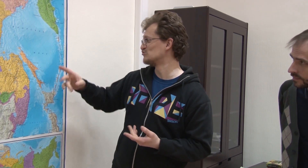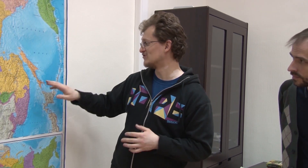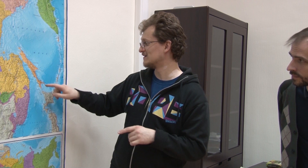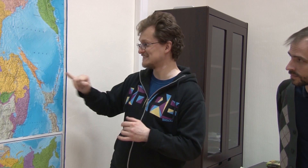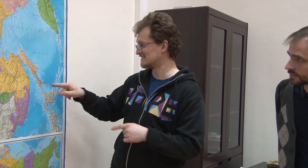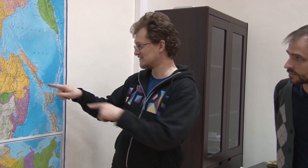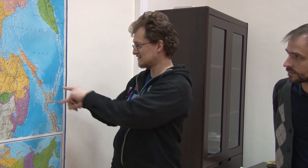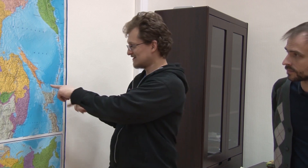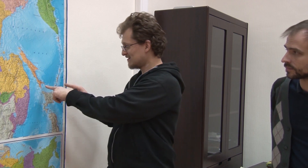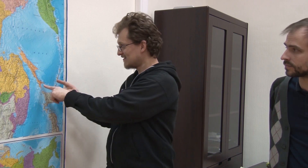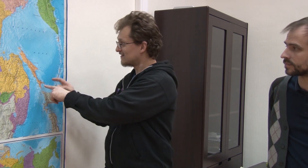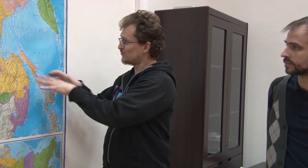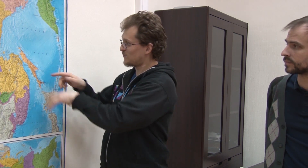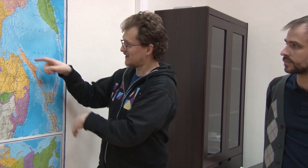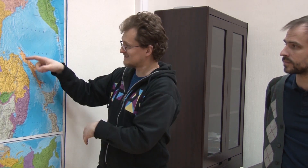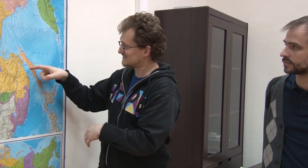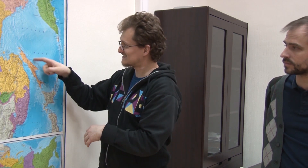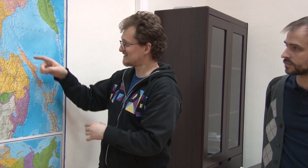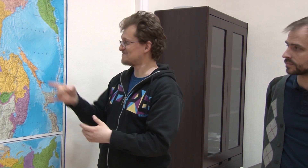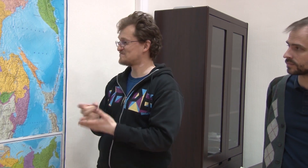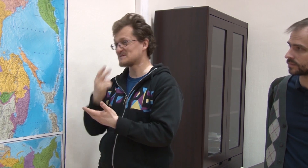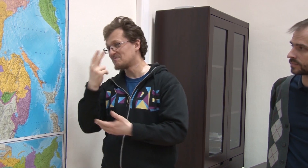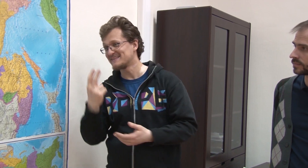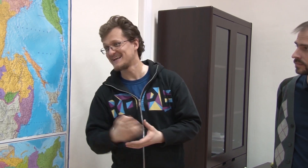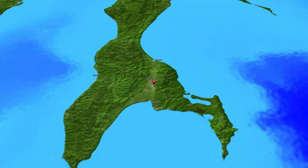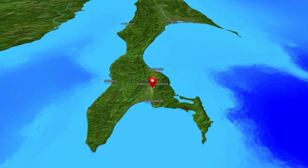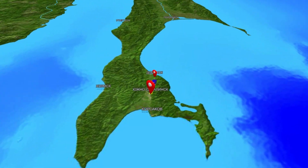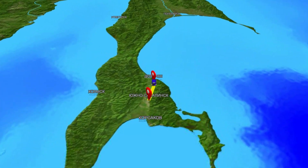Поэтому нужно из нижней части Сахалина добраться до верхней, посмотреть этот район.